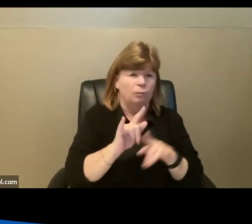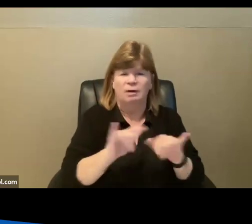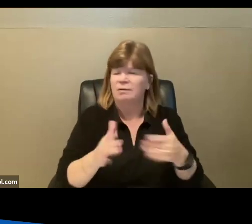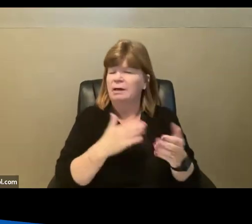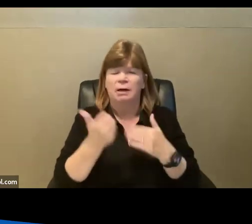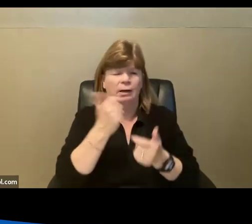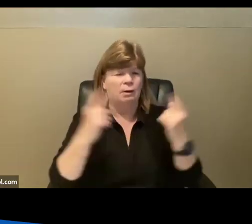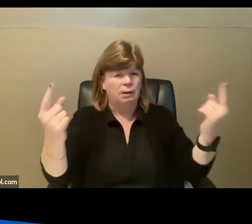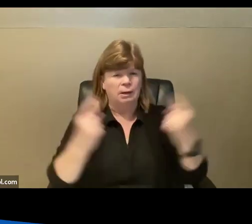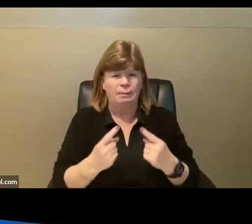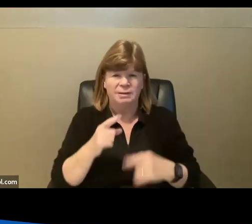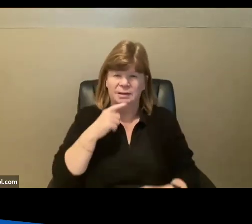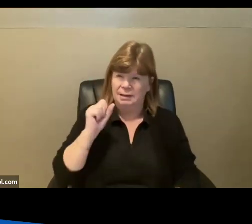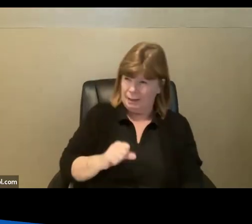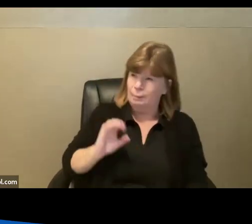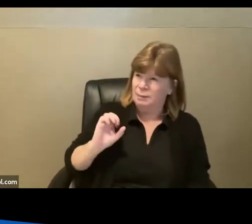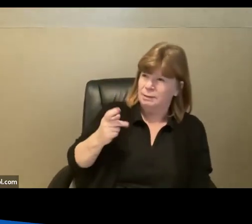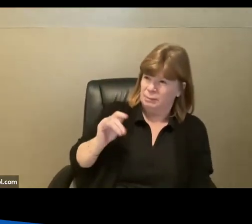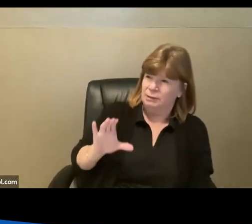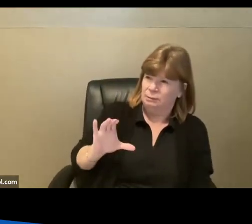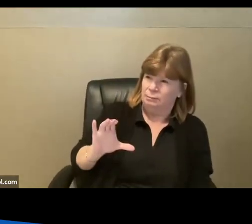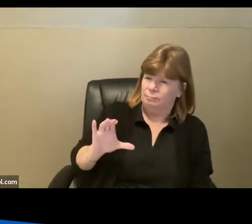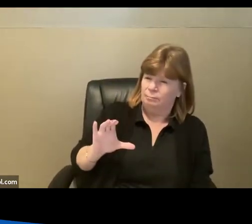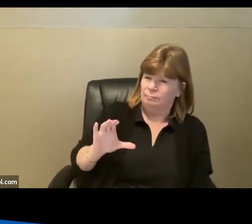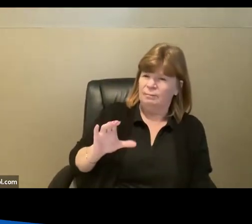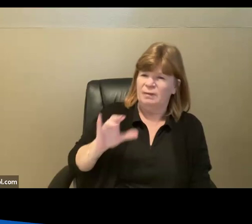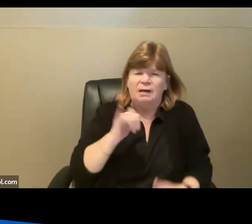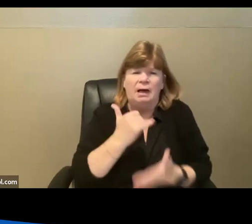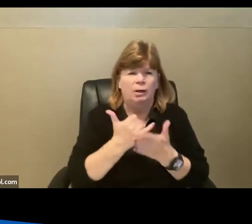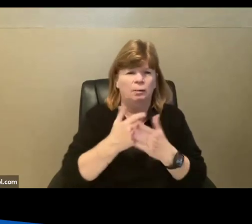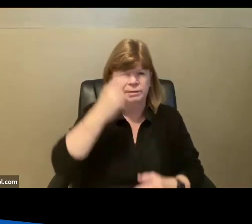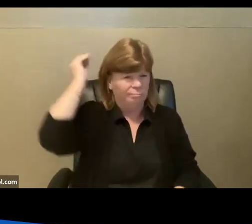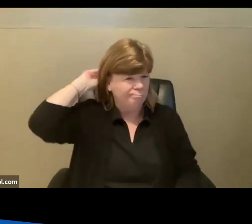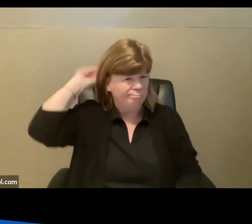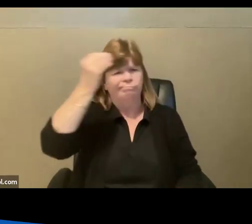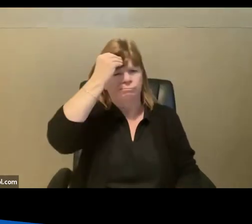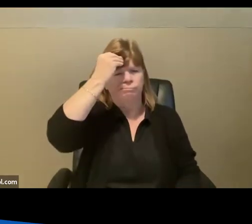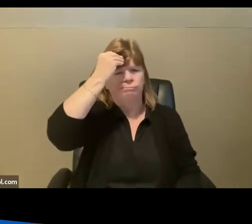esa habitación, ¿podría ser sepsis? Eso les hace pensar: "Hmm, tienes factores de riesgo".